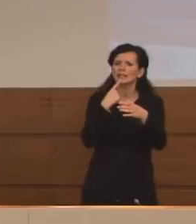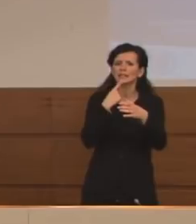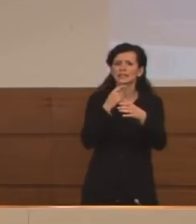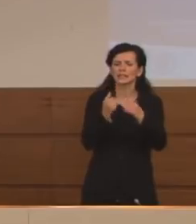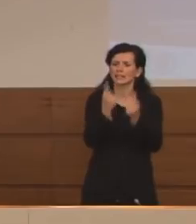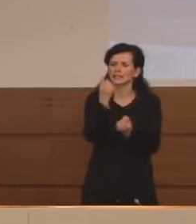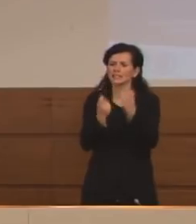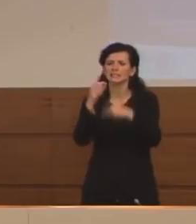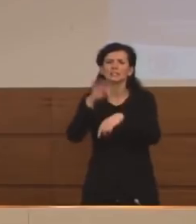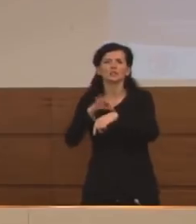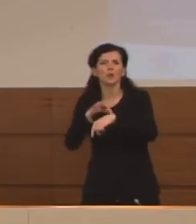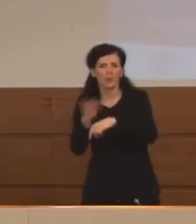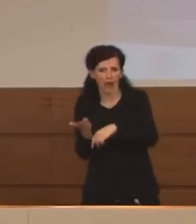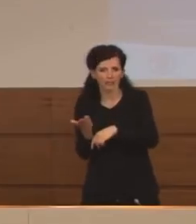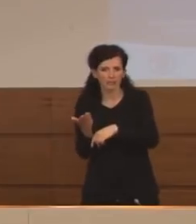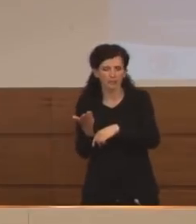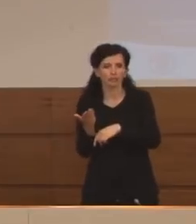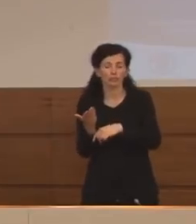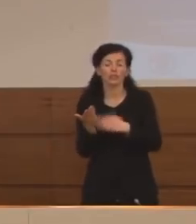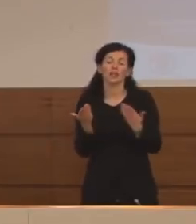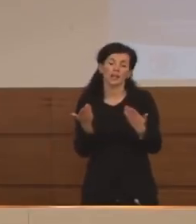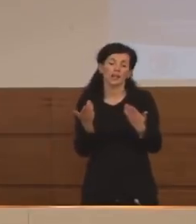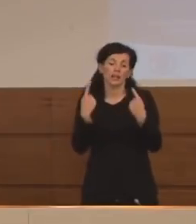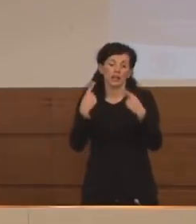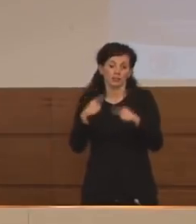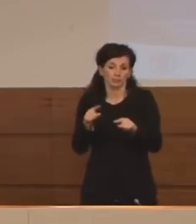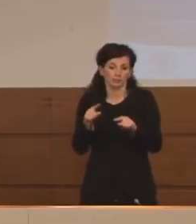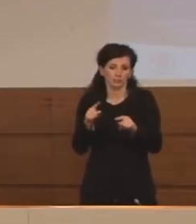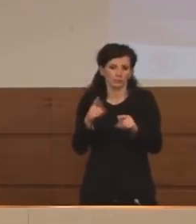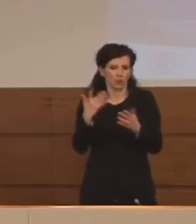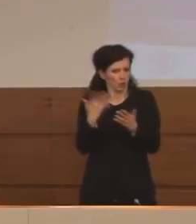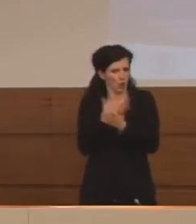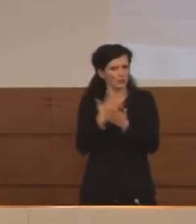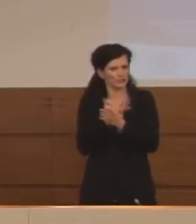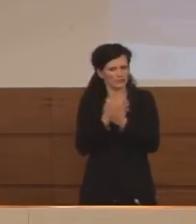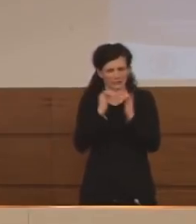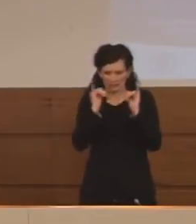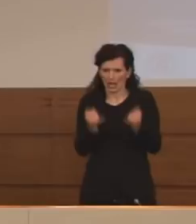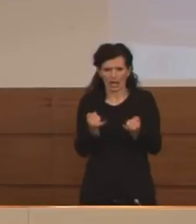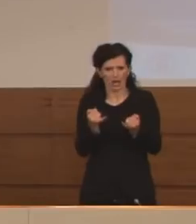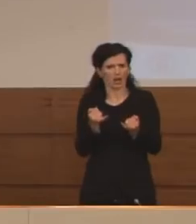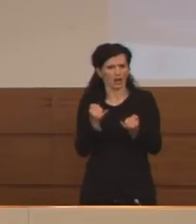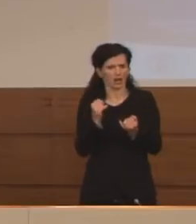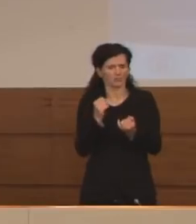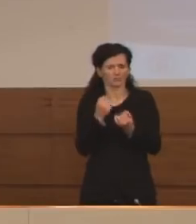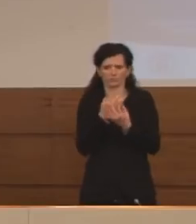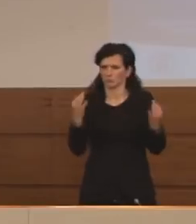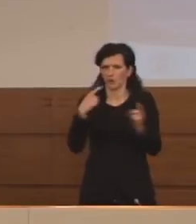La sottostima della mortalità, della letalità è una cattiva notizia.